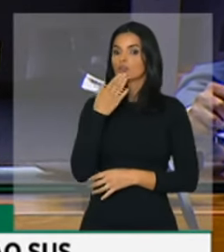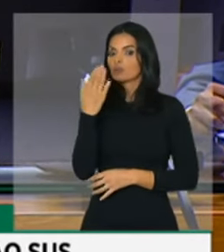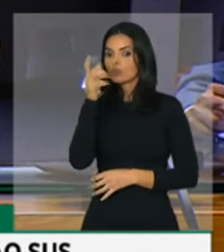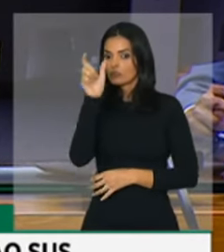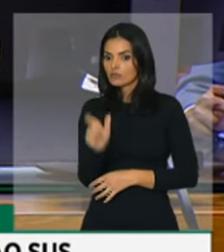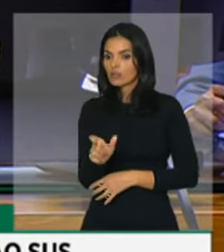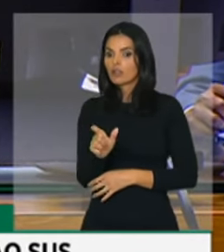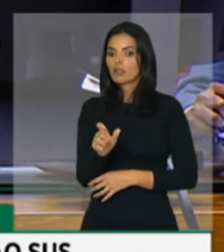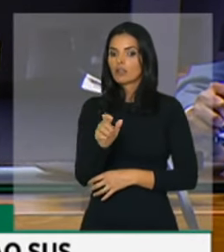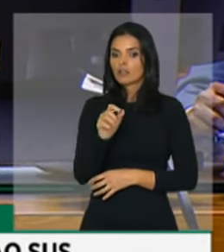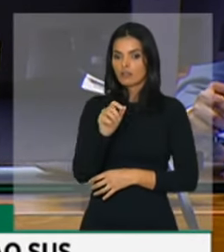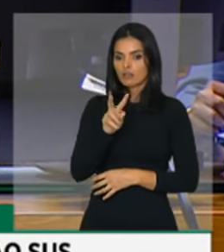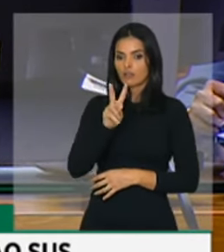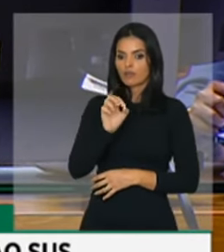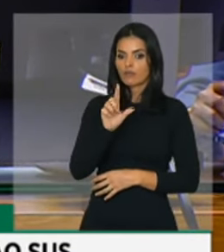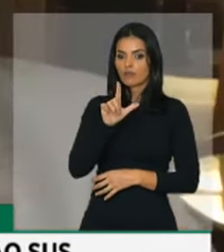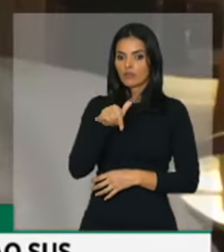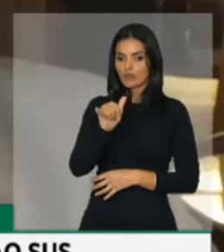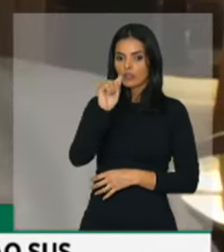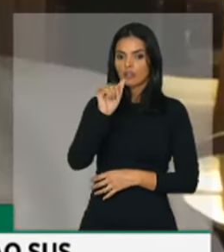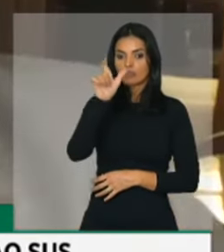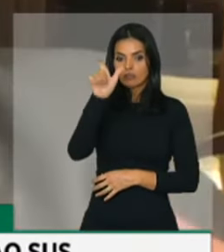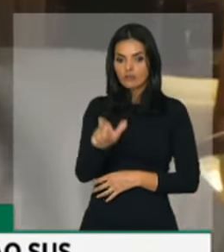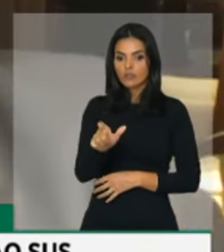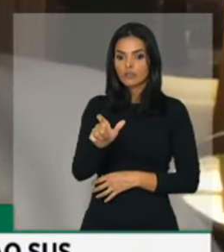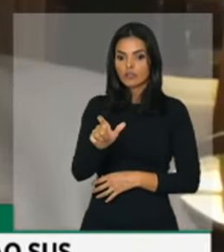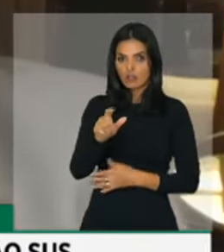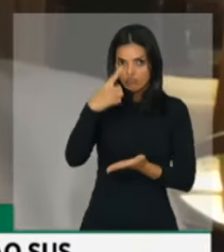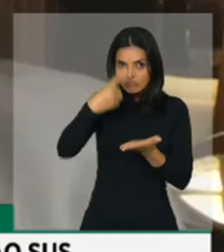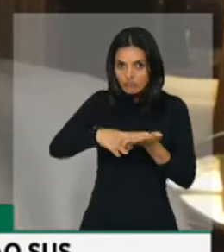EXCELÊNCIA SE COMPROMETER COM OS DEMAIS DE A GENTE PAUTAR O PROJETO DO EDUARDO BISMARCK